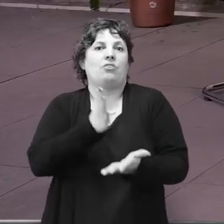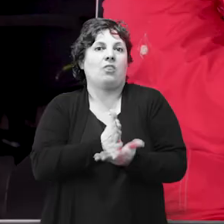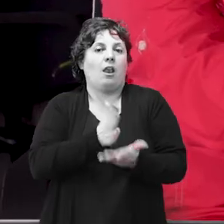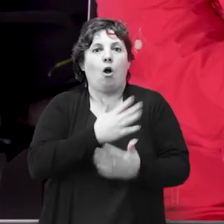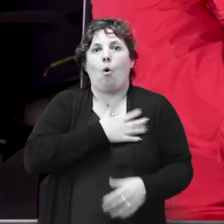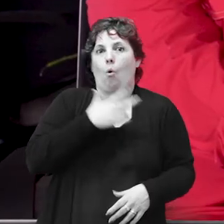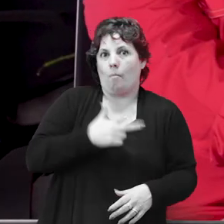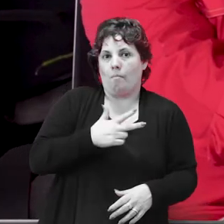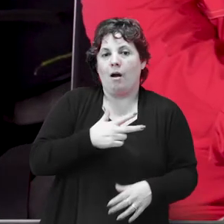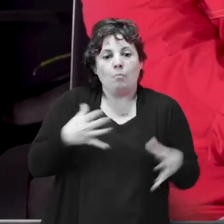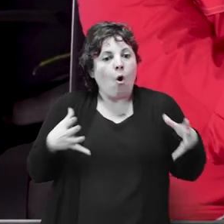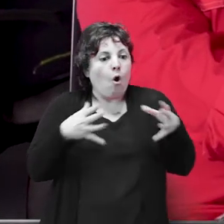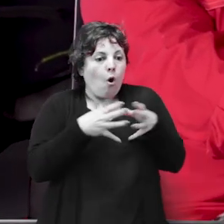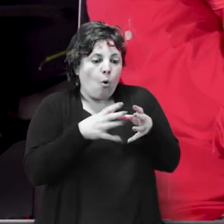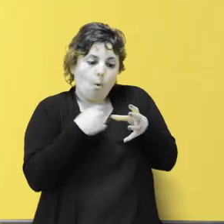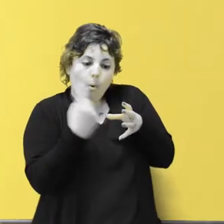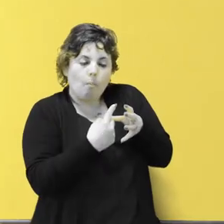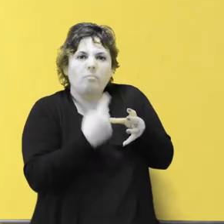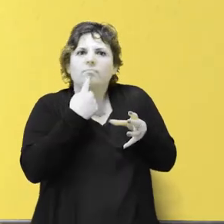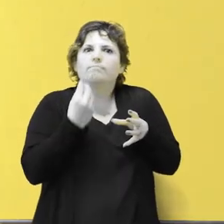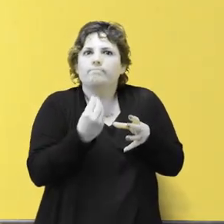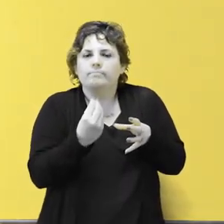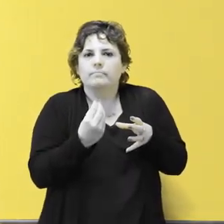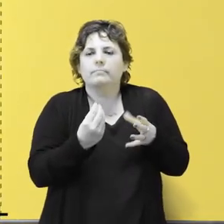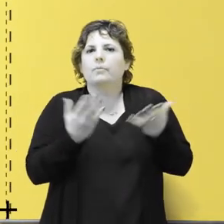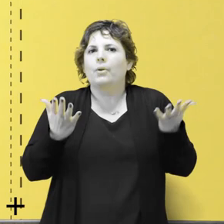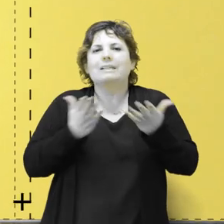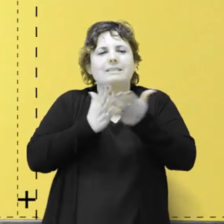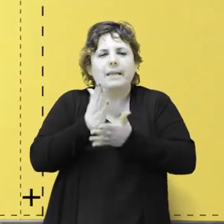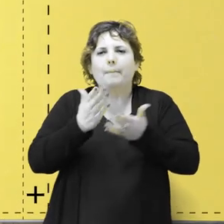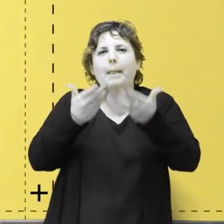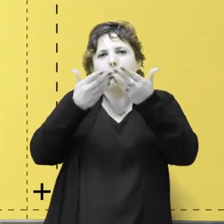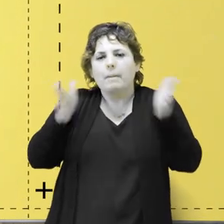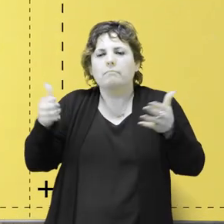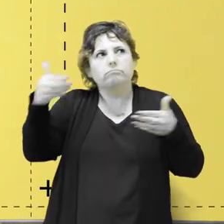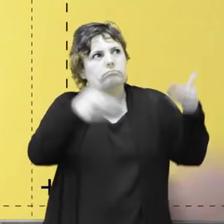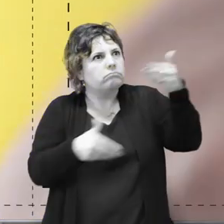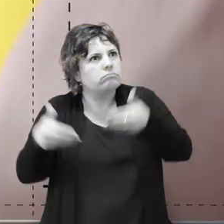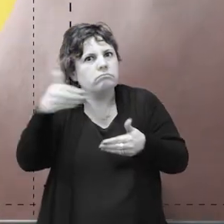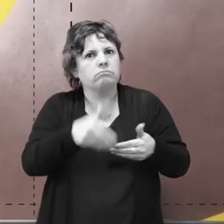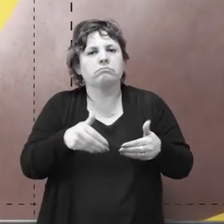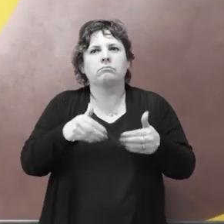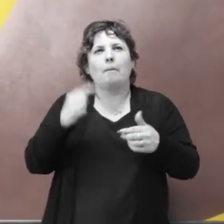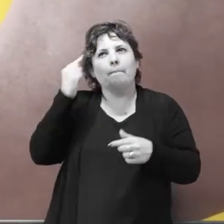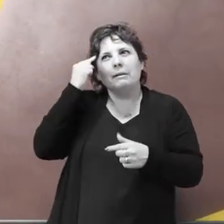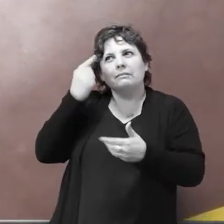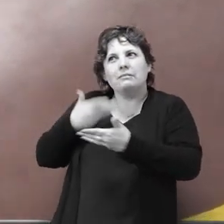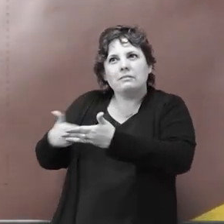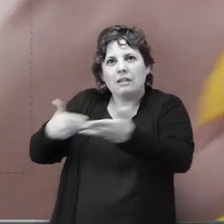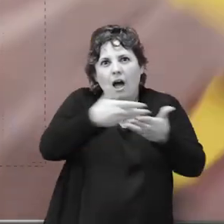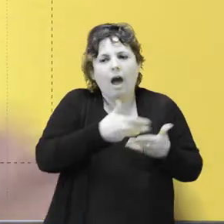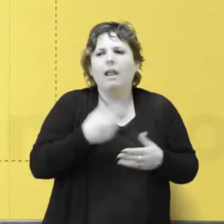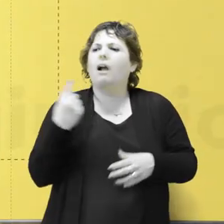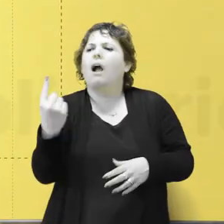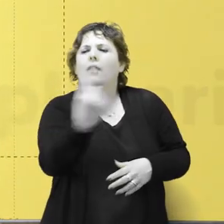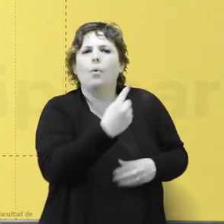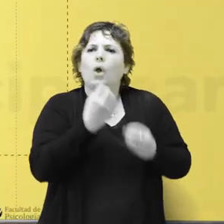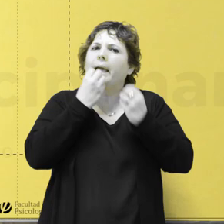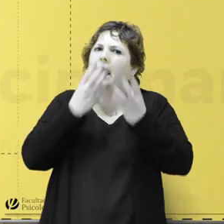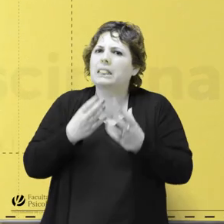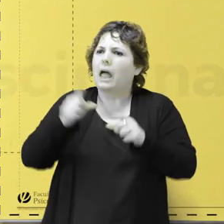este grupo de referencia lo que ha hecho es abrir espacios para poder pensar cómo atraviesa cada uno las migraciones.